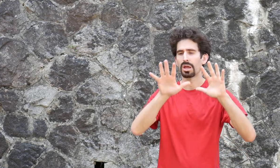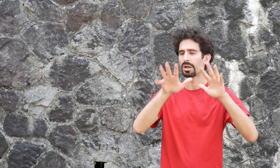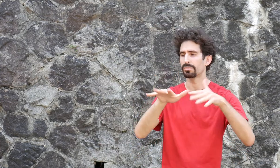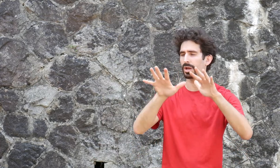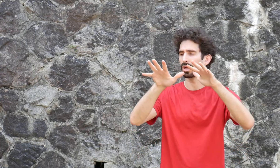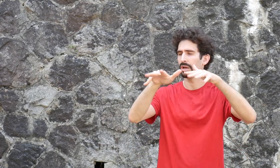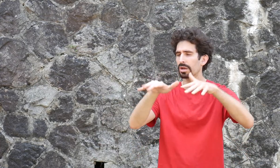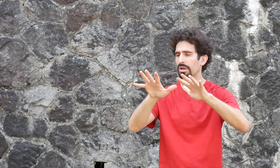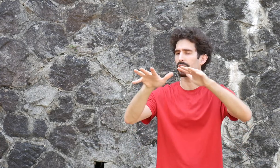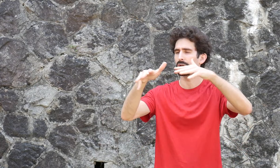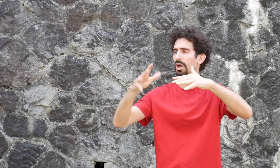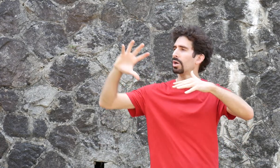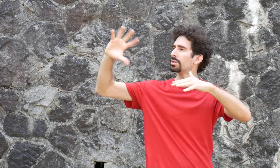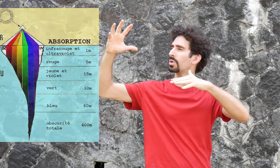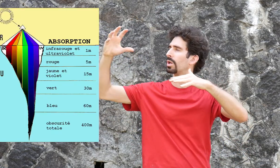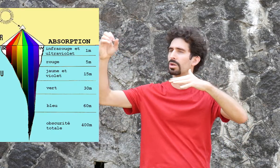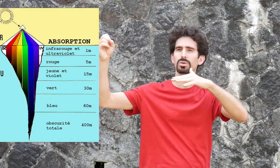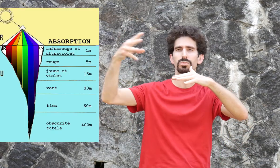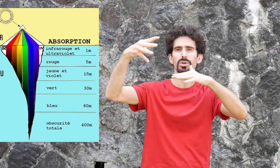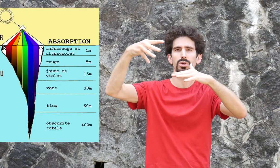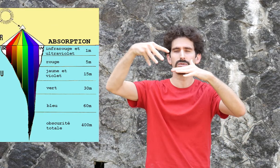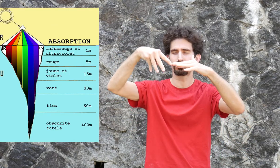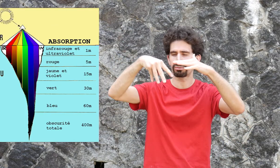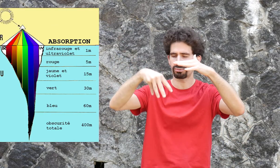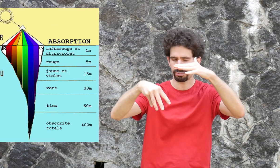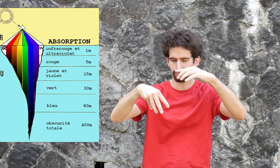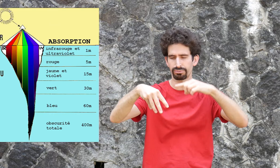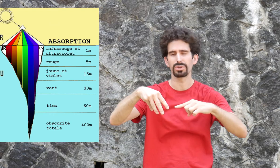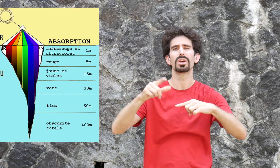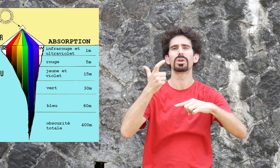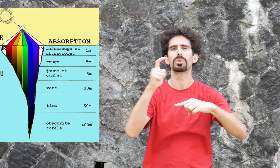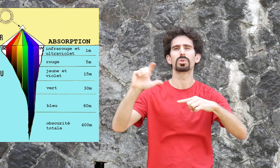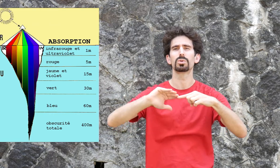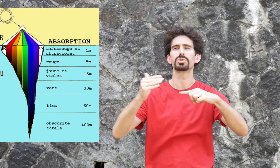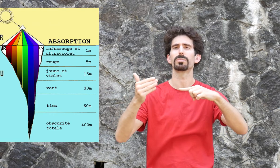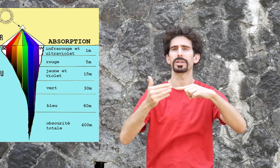Dans l'océan, la lumière du soleil pénètre jusqu'à 200 m de profondeur.